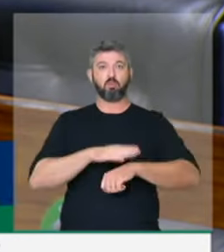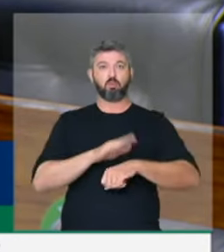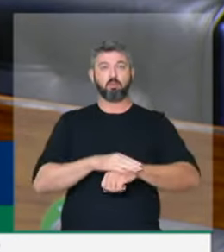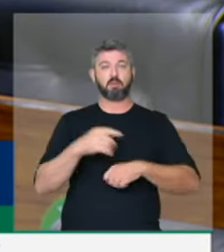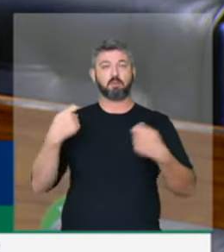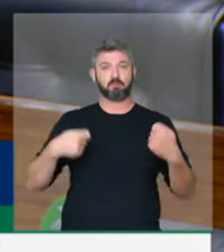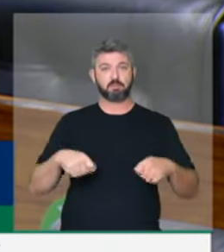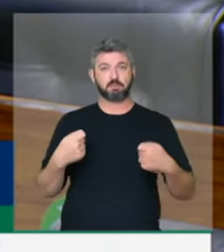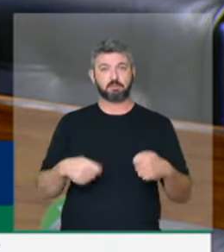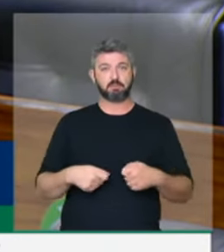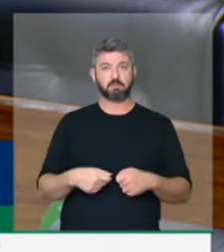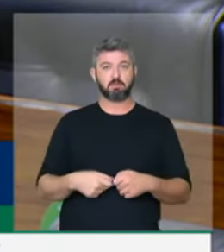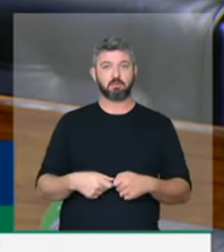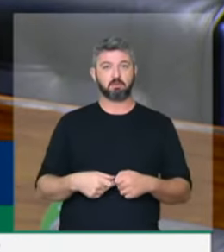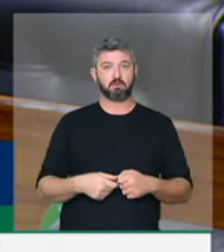NÓS ESTAMOS VIVENDO UMA CRISE E UM CAOS COLAPSADO PELO